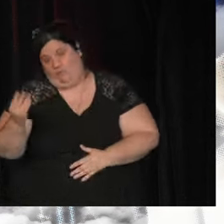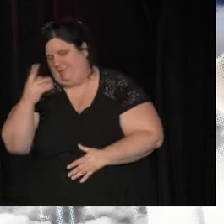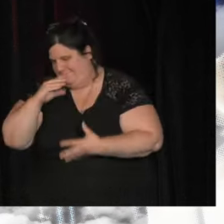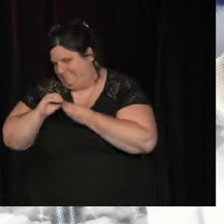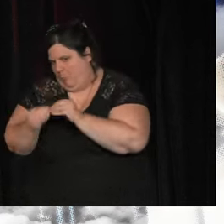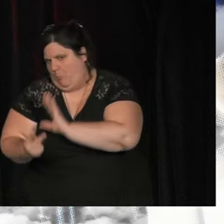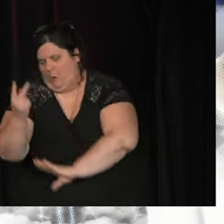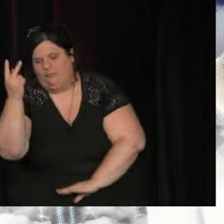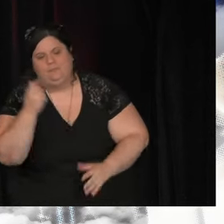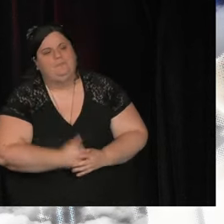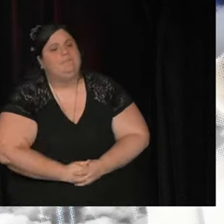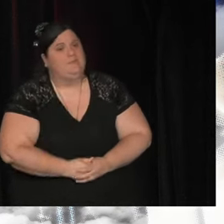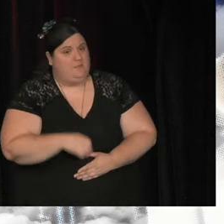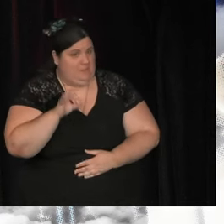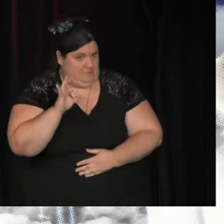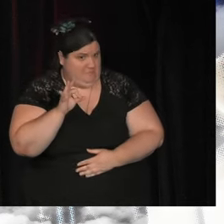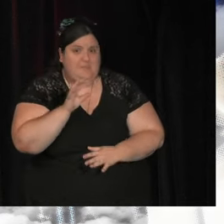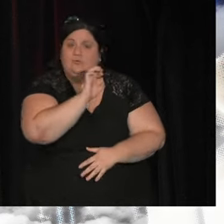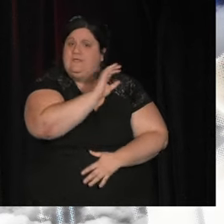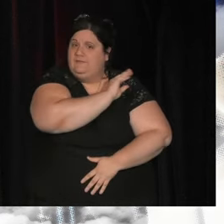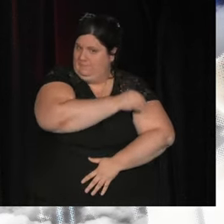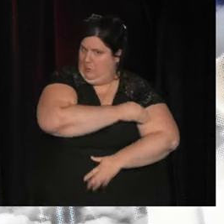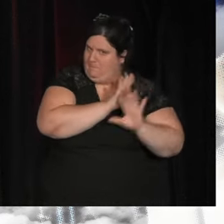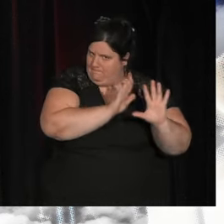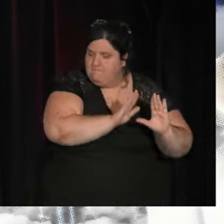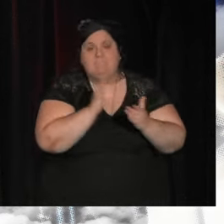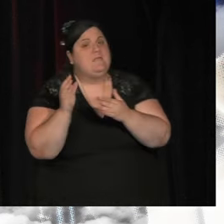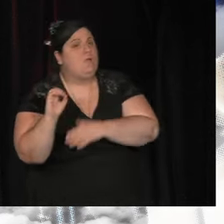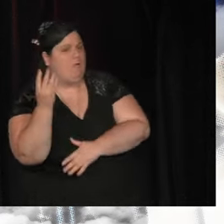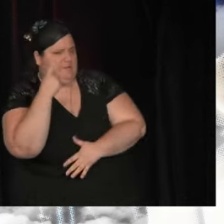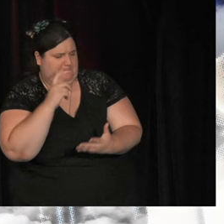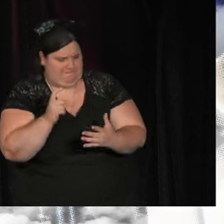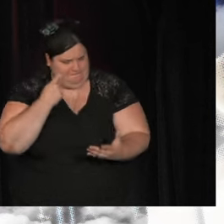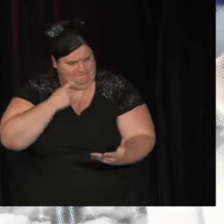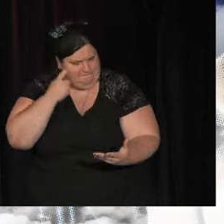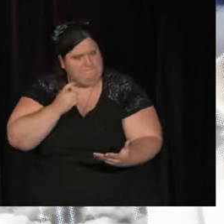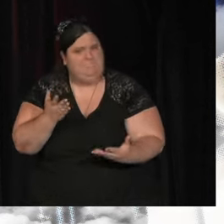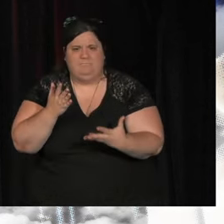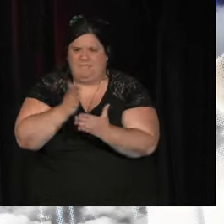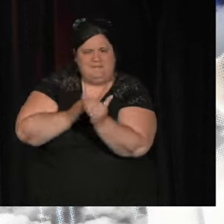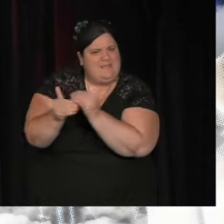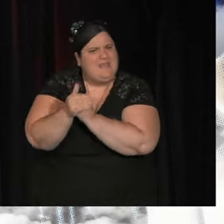dès qu'on replonge sur Overwatch, on se rend compte que c'est un jeu qui a cristallisé aussi pas mal d'enjeux et de débats politiques